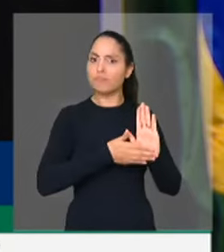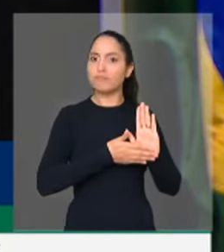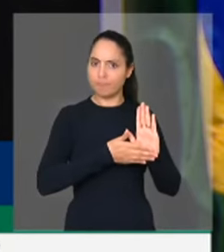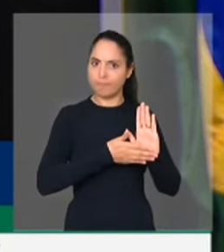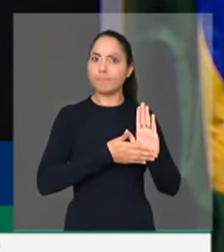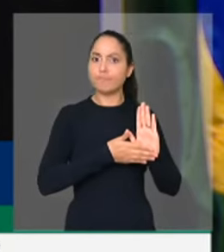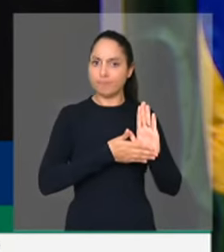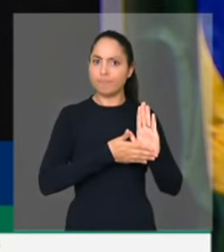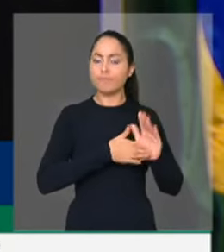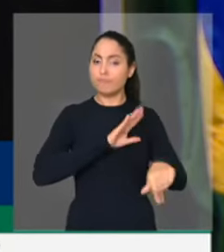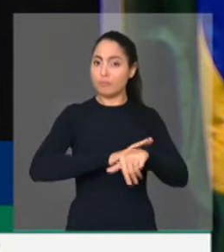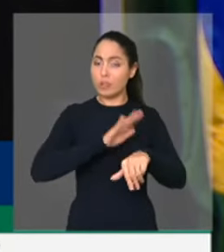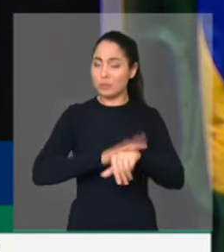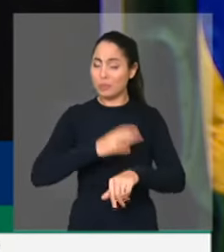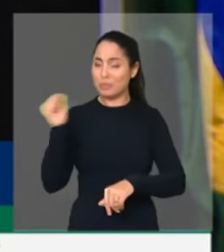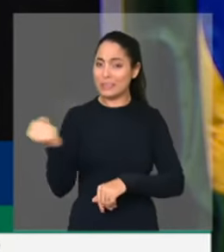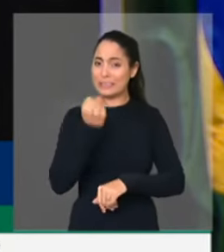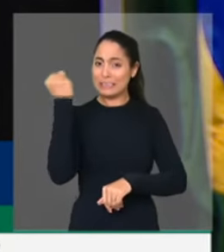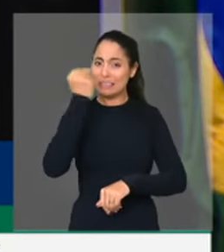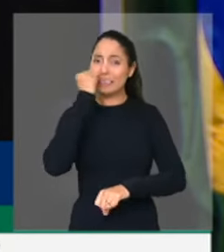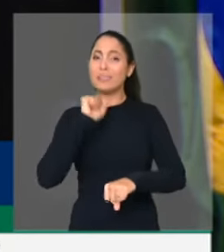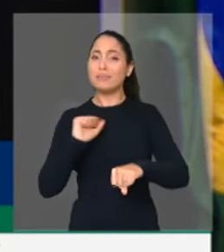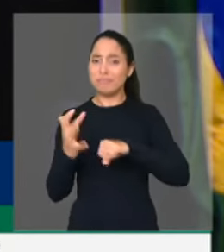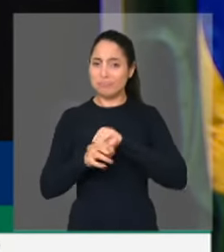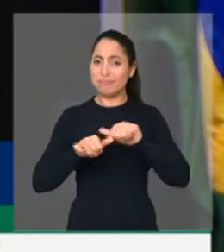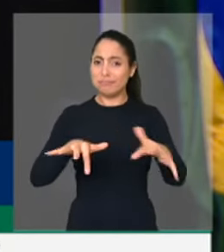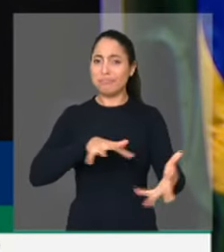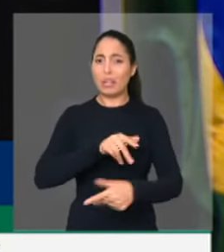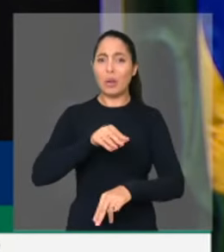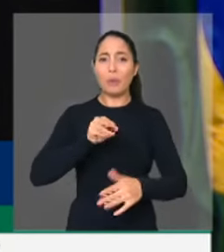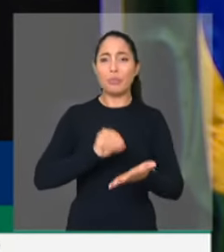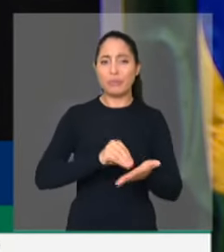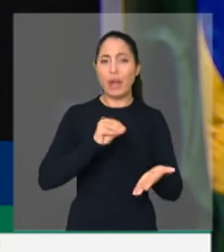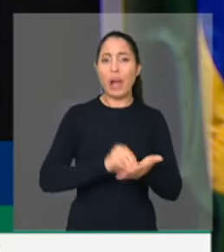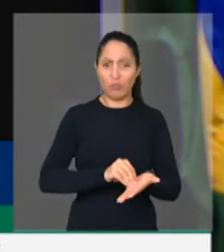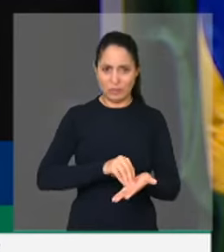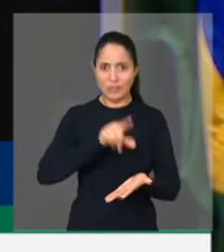HOSPITALARES. NADA OBSTANTE, O DECRETO LEGISLATIVO N° 6/20, TENHA PRODUZIDO EFEITOS ATÉ